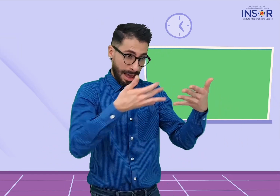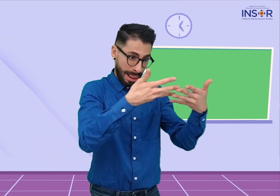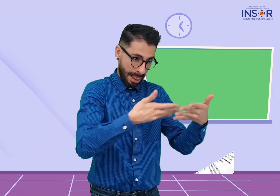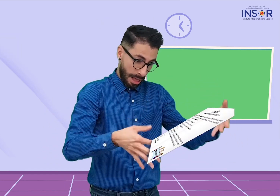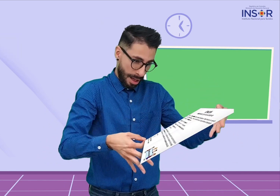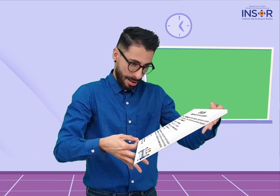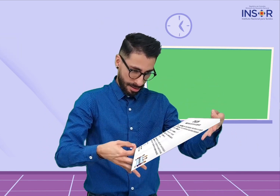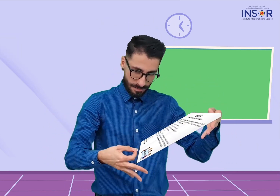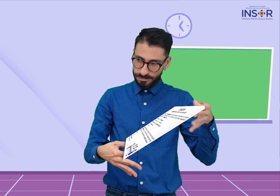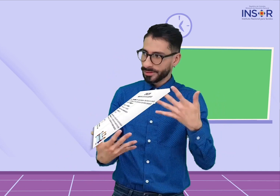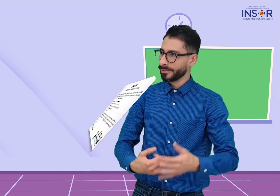Esta es la citación.